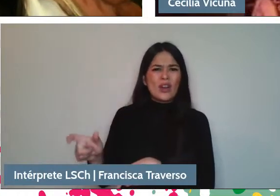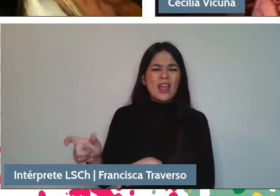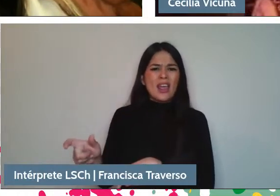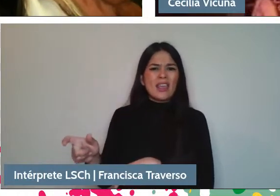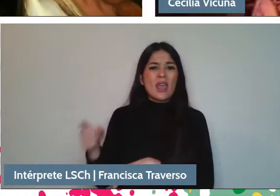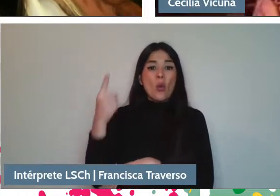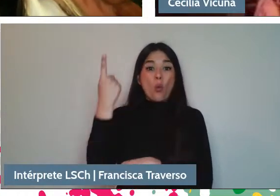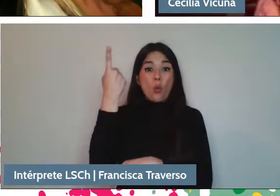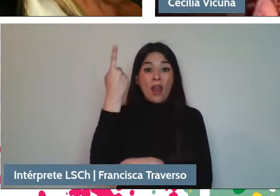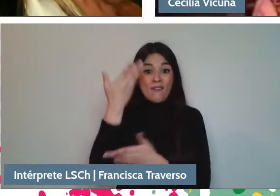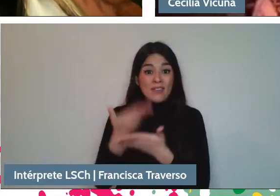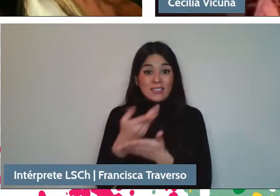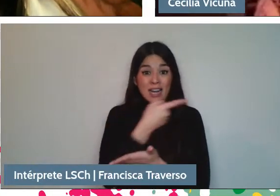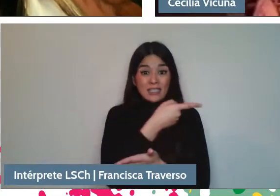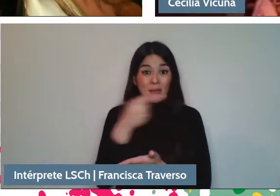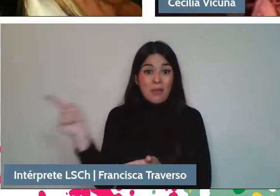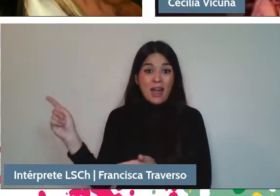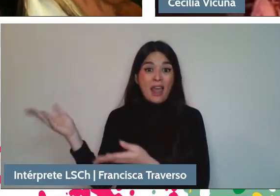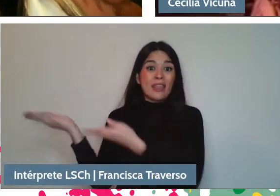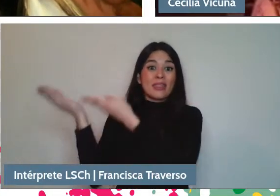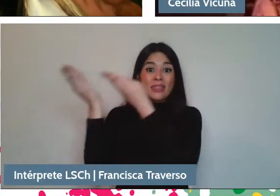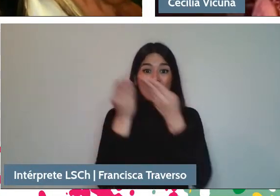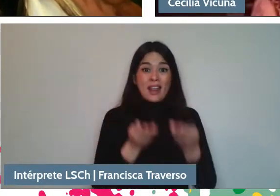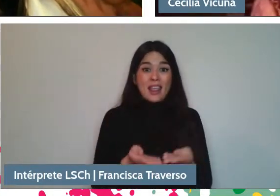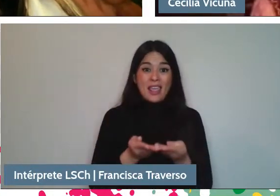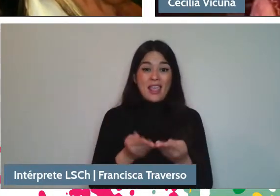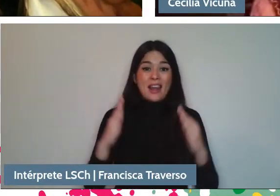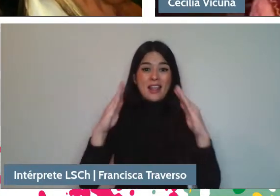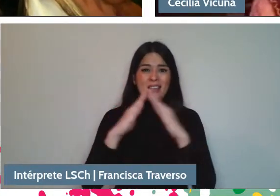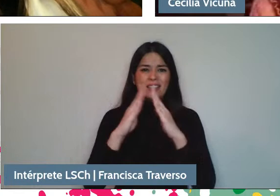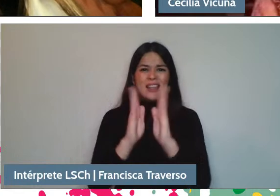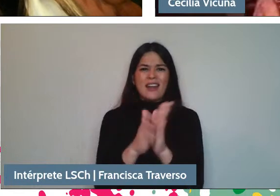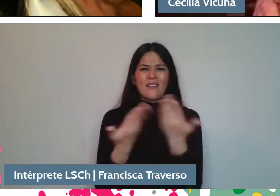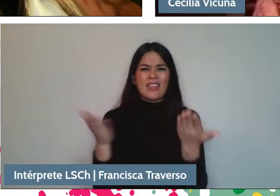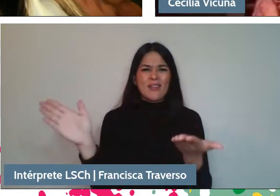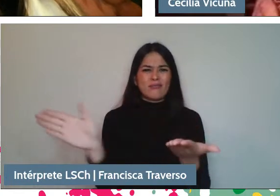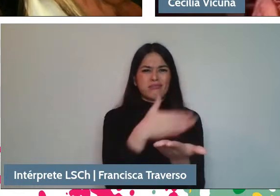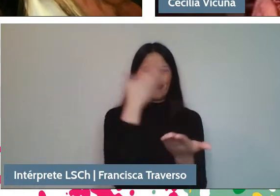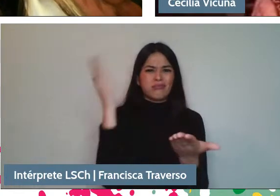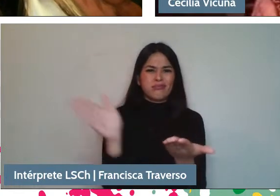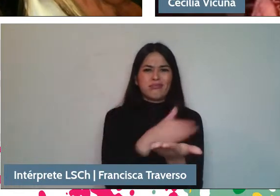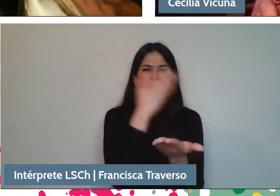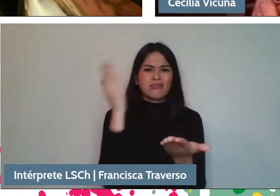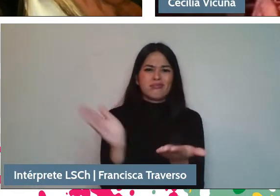Nosotros las devorábamos y las leiamos al revés y al derecho. Y también en la biblioteca de mis abuelitos